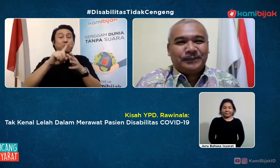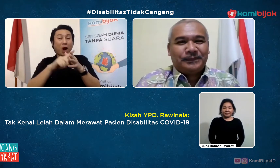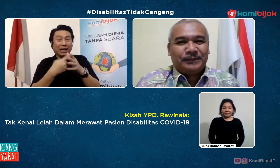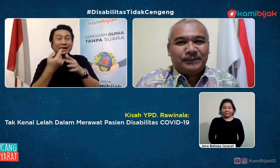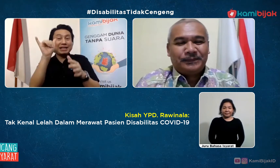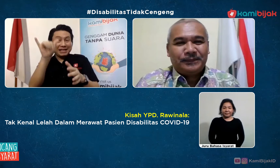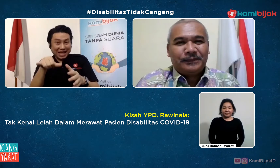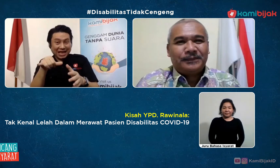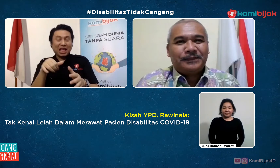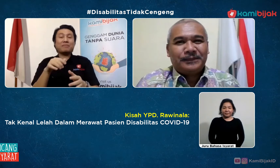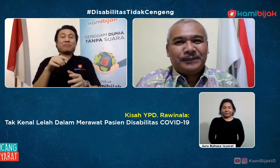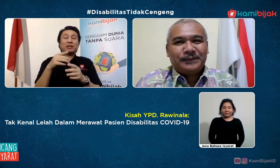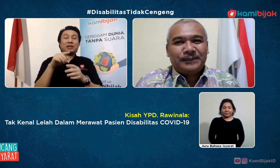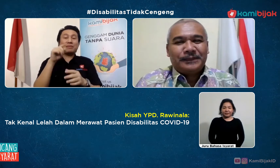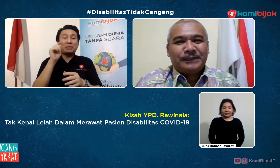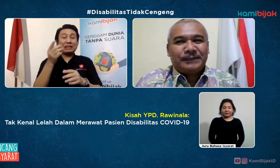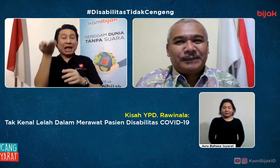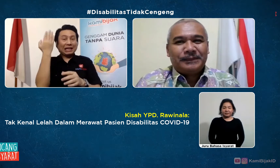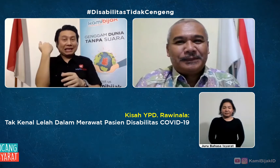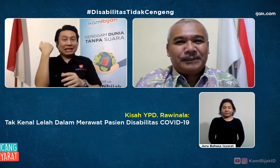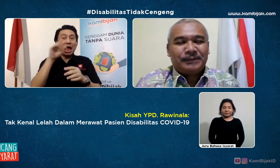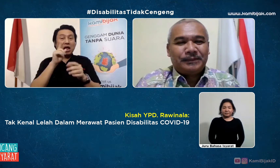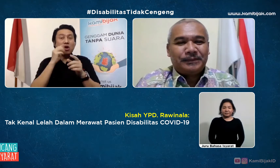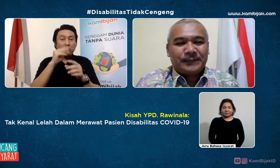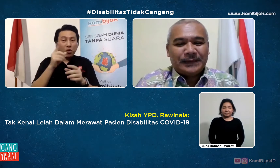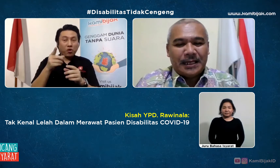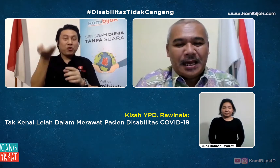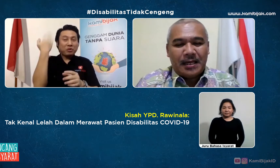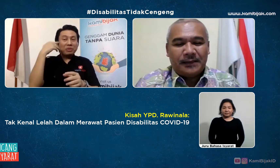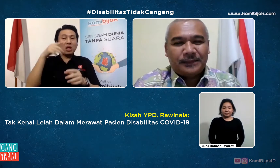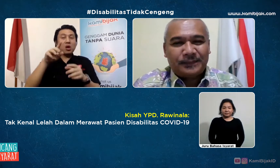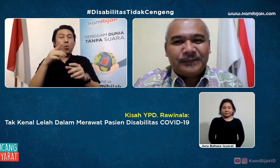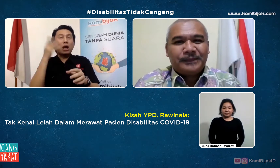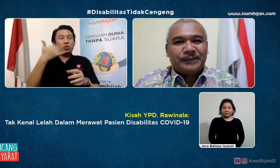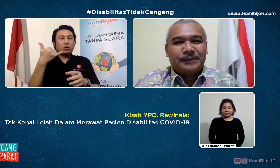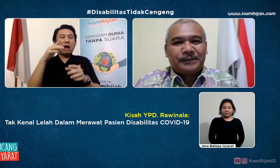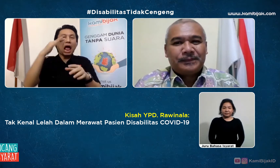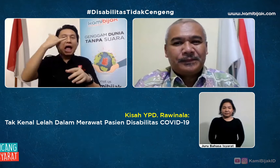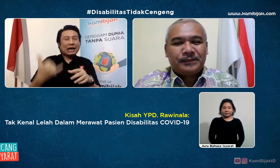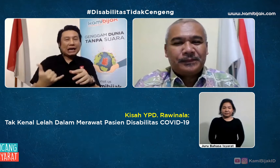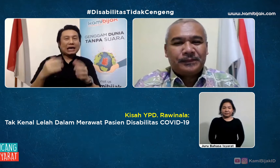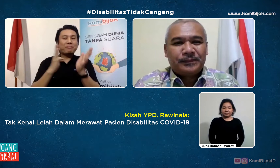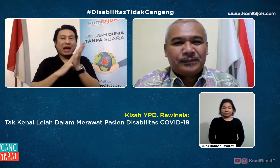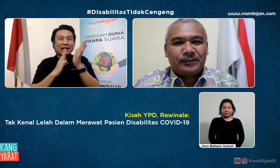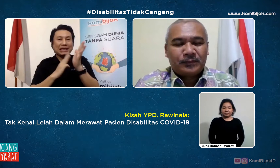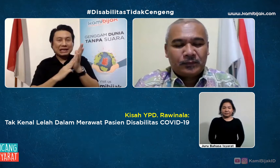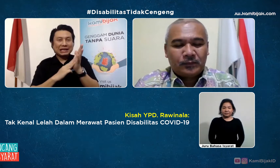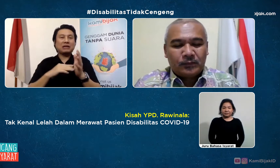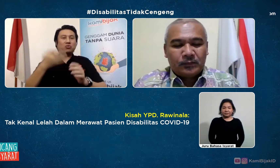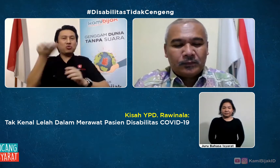Kita mulai saja ya. Sedikit kilas balik ke waktu akhir Maret itu,